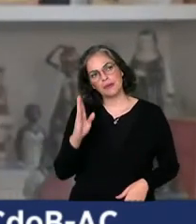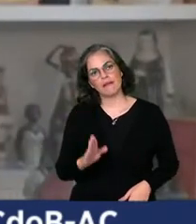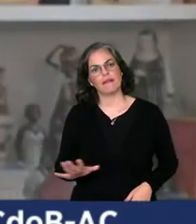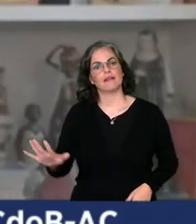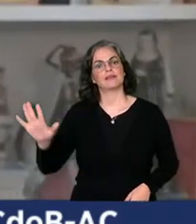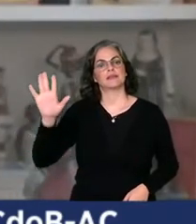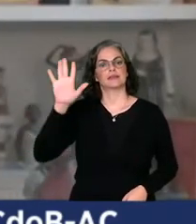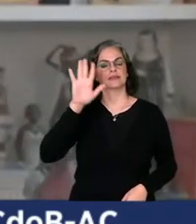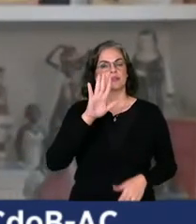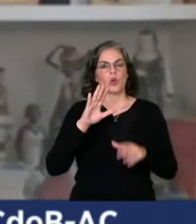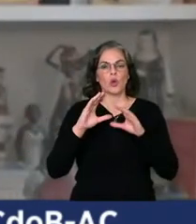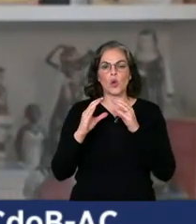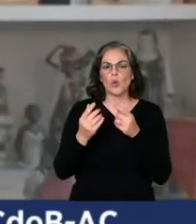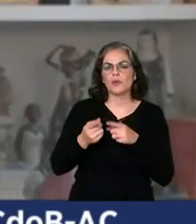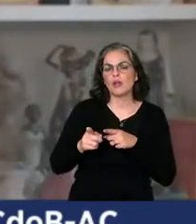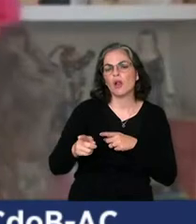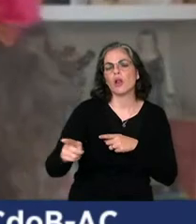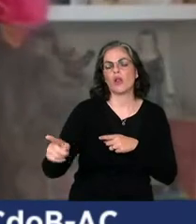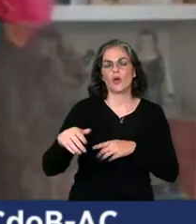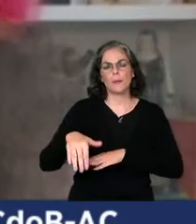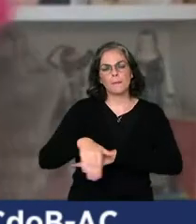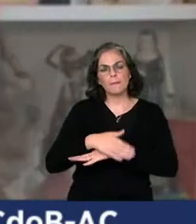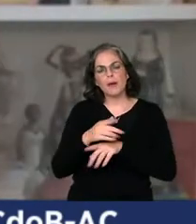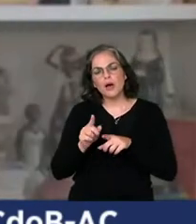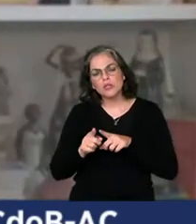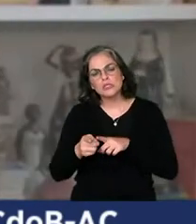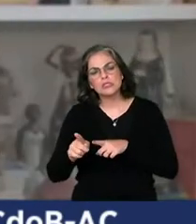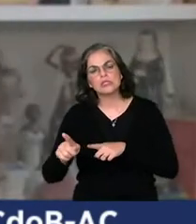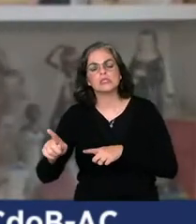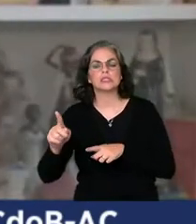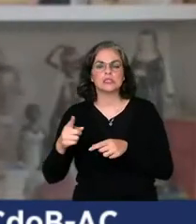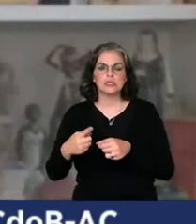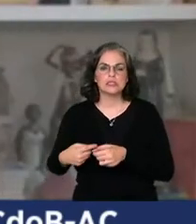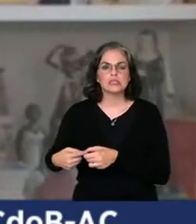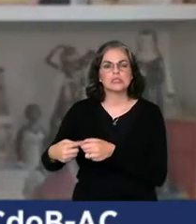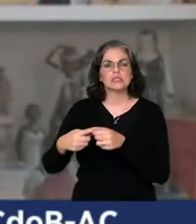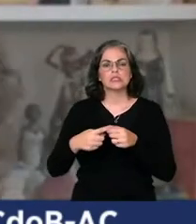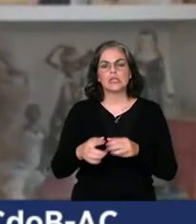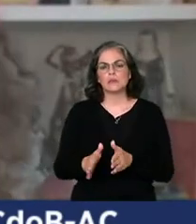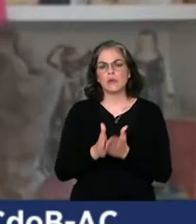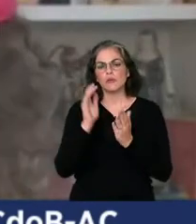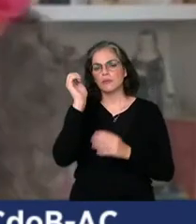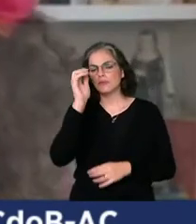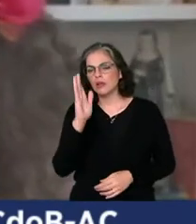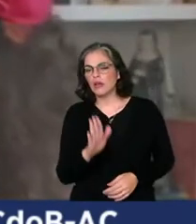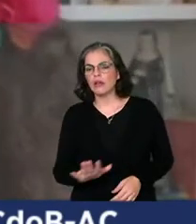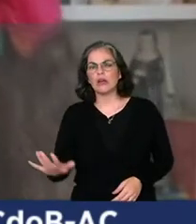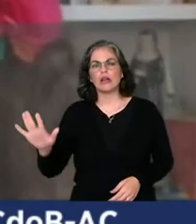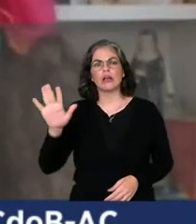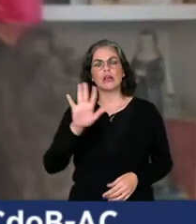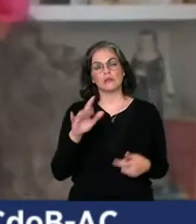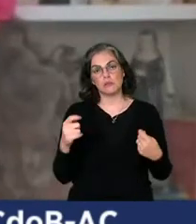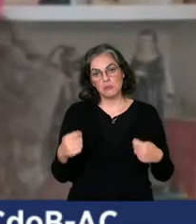PARA O BRASIL INTEIRO, NAS COMUNIDADES MAIS DISTANTES, NOS BAIRROS MAIS DISTANTES, NAS PERIFERIAS DO BRASIL, CINEMA, FAZER COM QUE OS